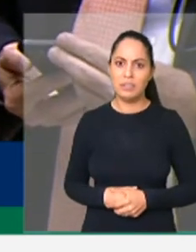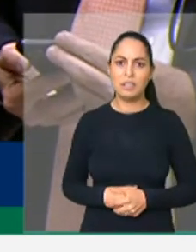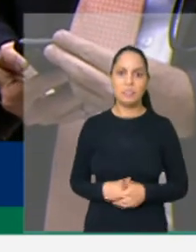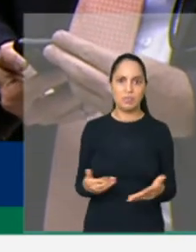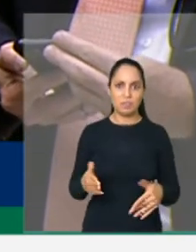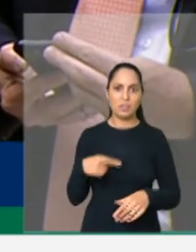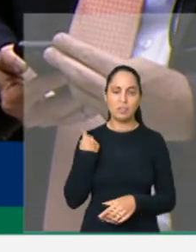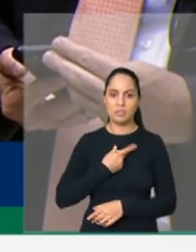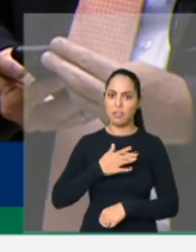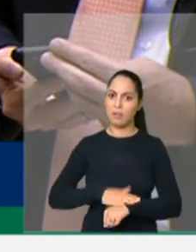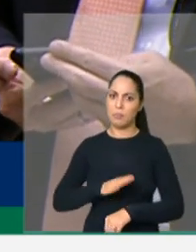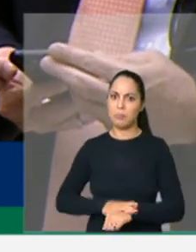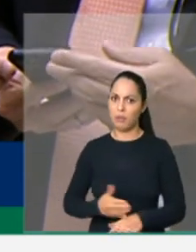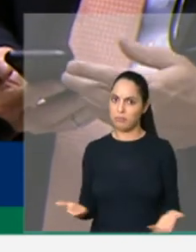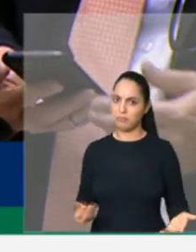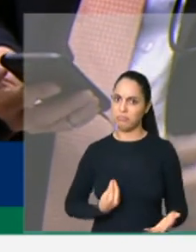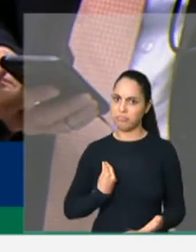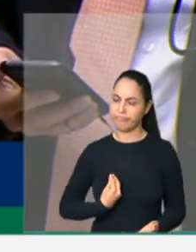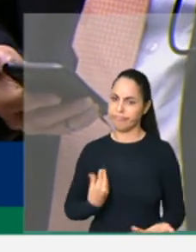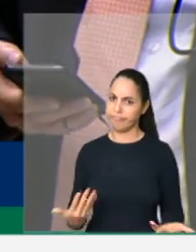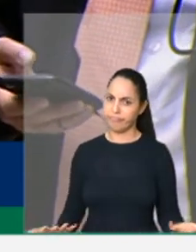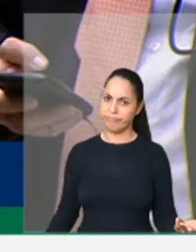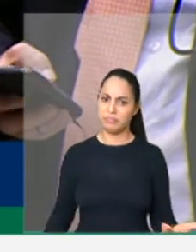ECONOMIA E PARA DAR A OPORTUNIDADE PARA AS EMPRESAS É NÃO A ESSE DESTAQUE, É